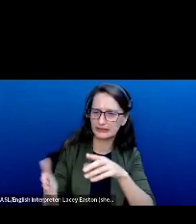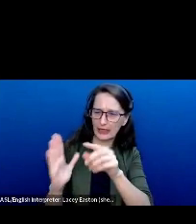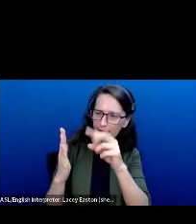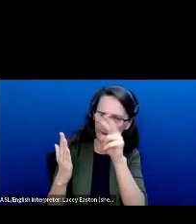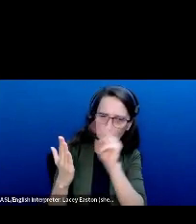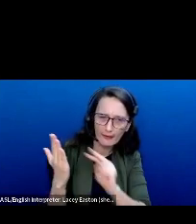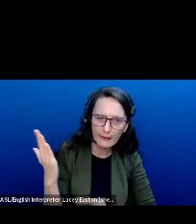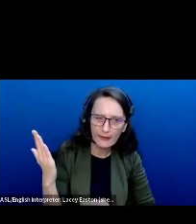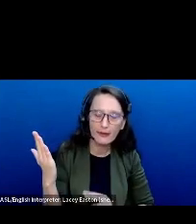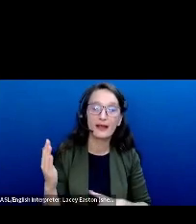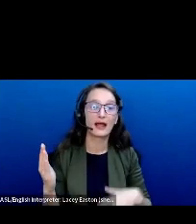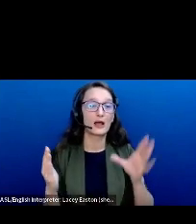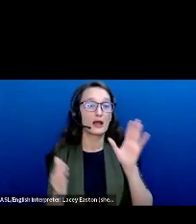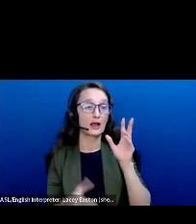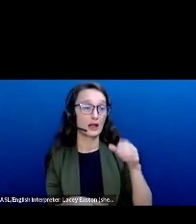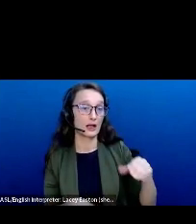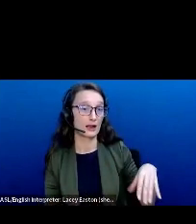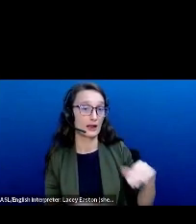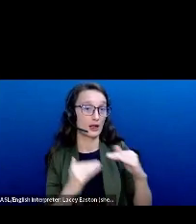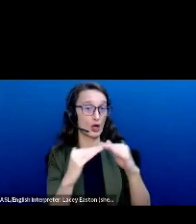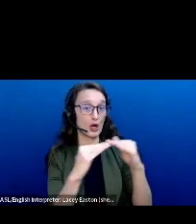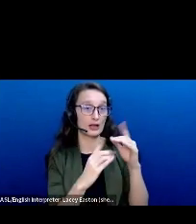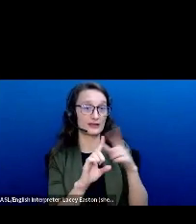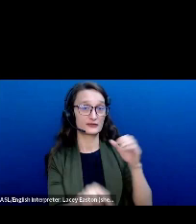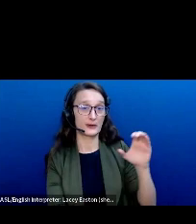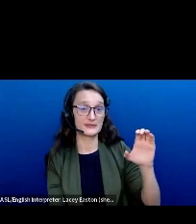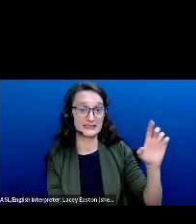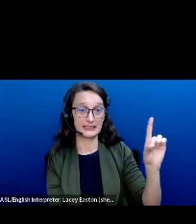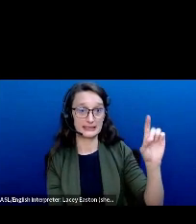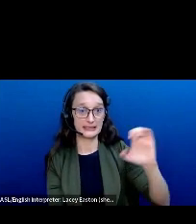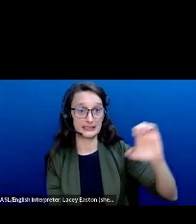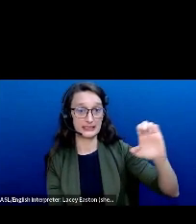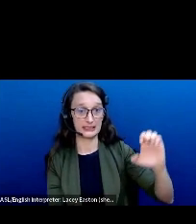los colegas de la oficina de servicios de apoyo al constituyente del Departamento de Educación de California